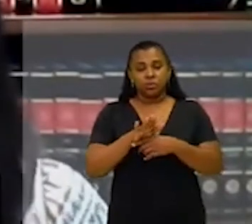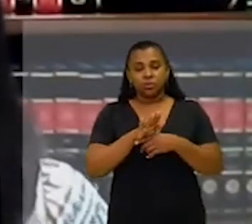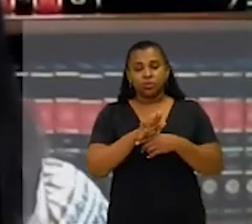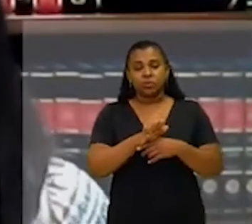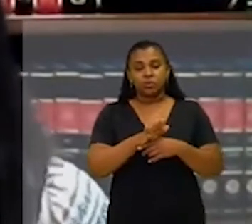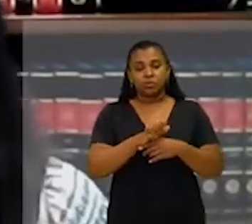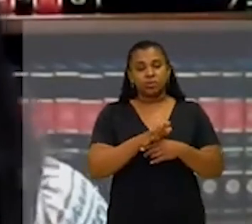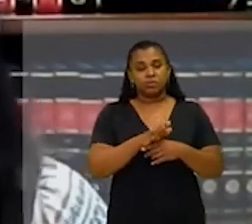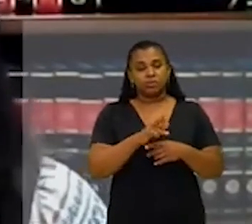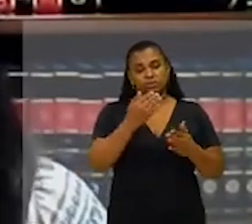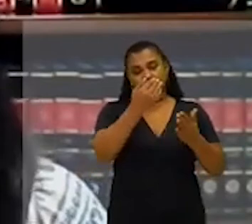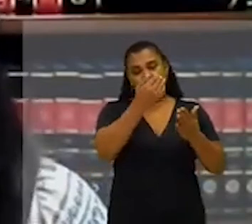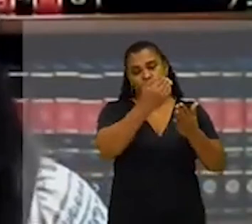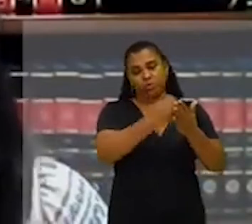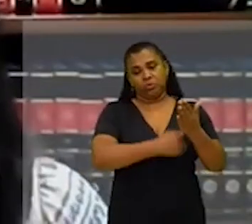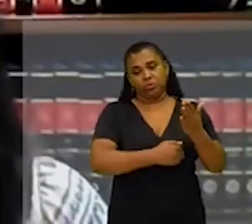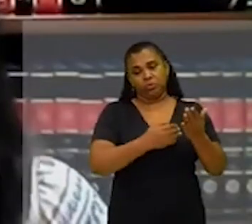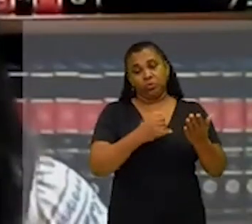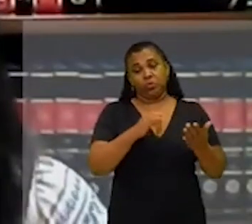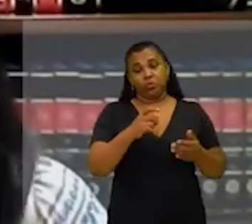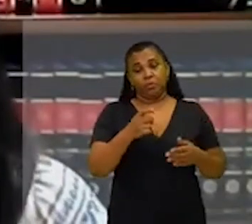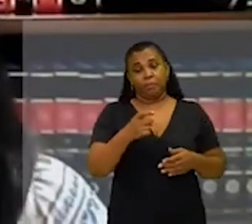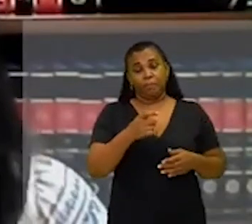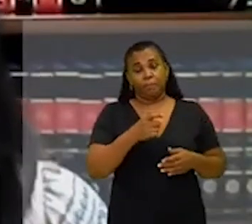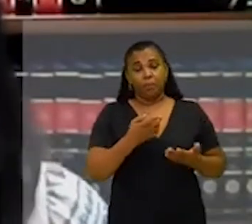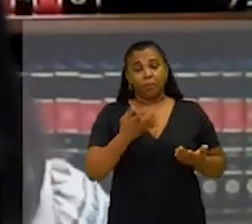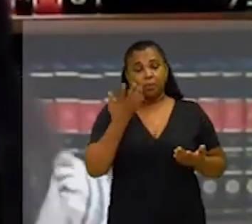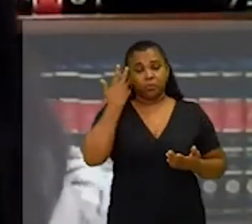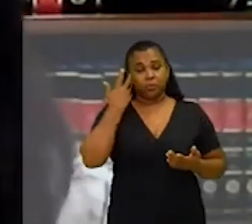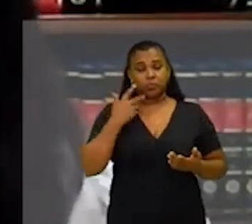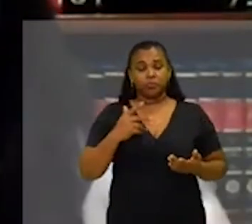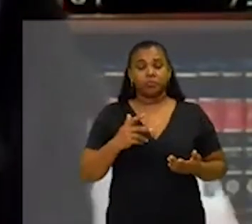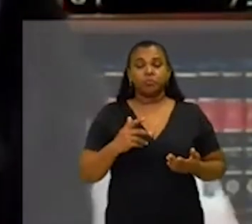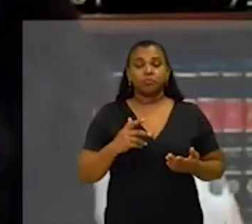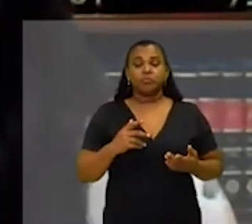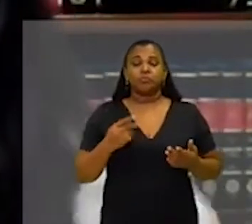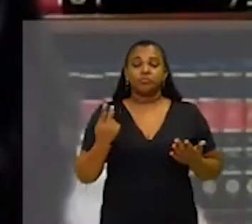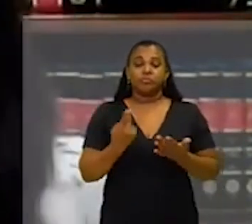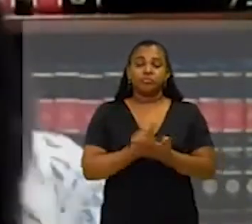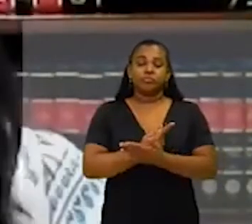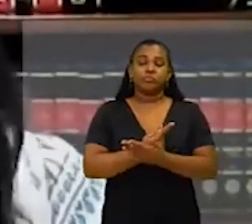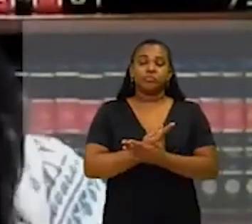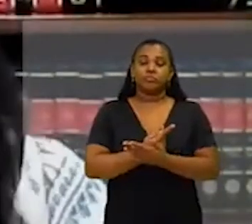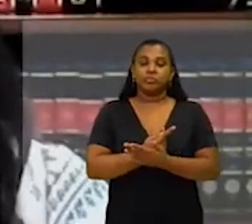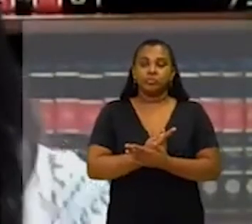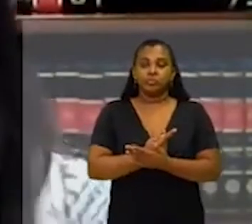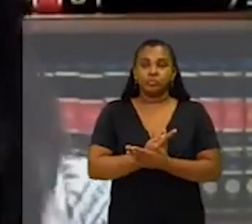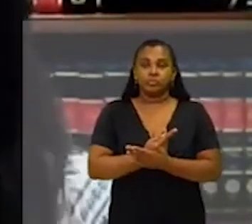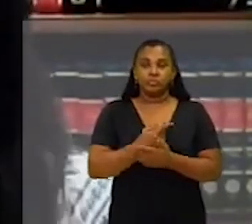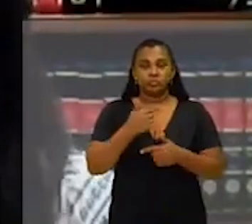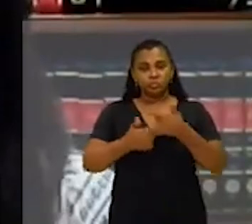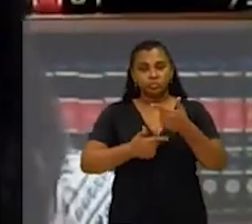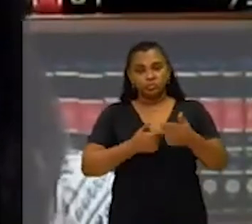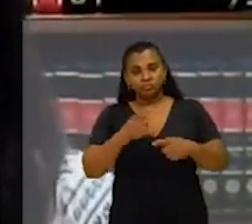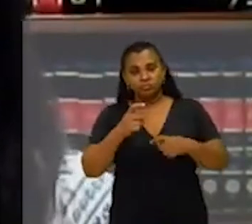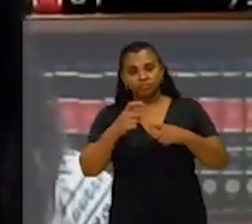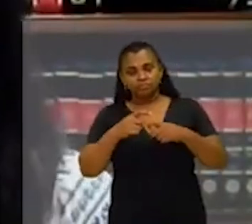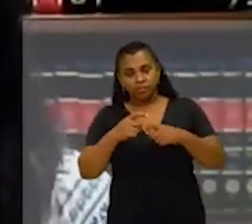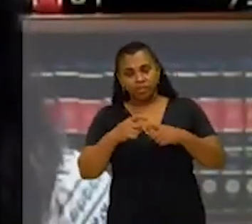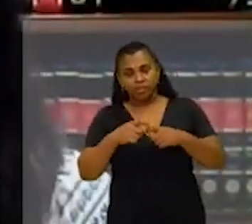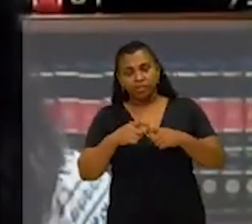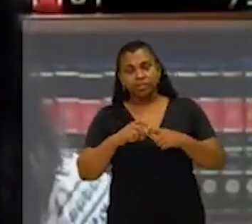de Imposto de Renda por exemplo o que acontece com Serviços Médicos e outros outras situações